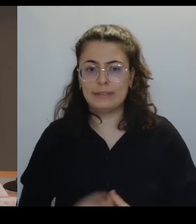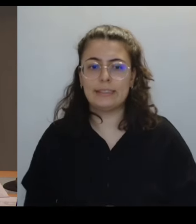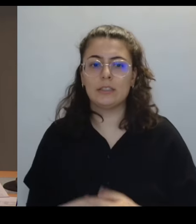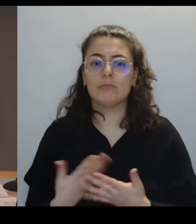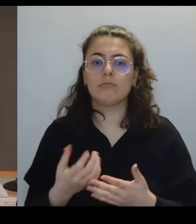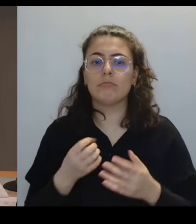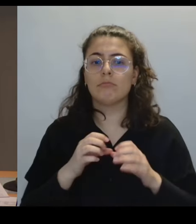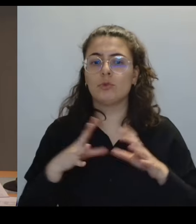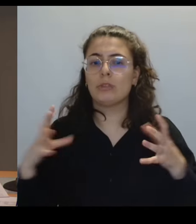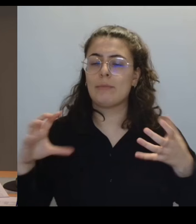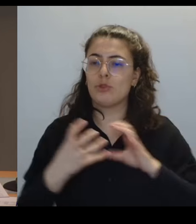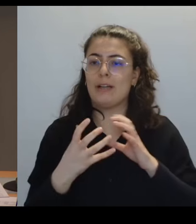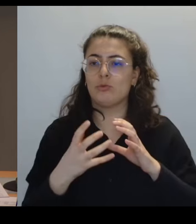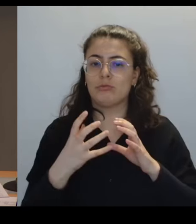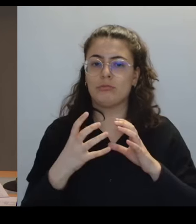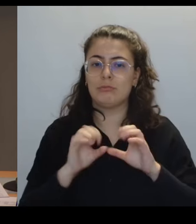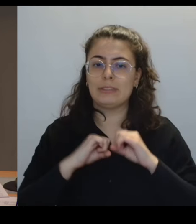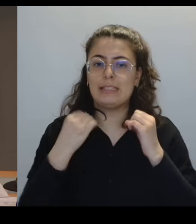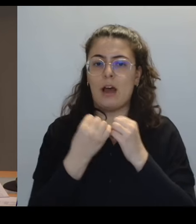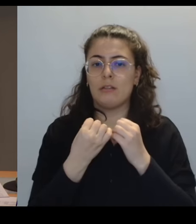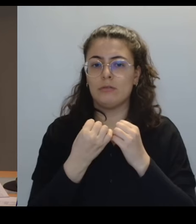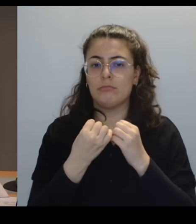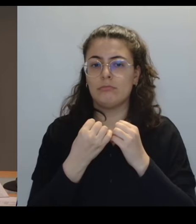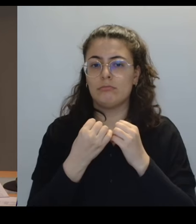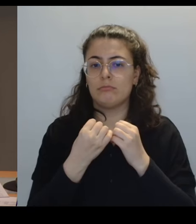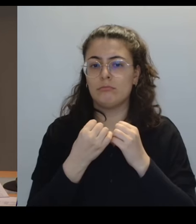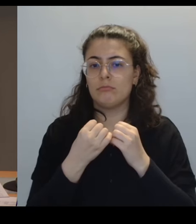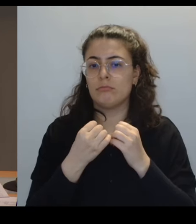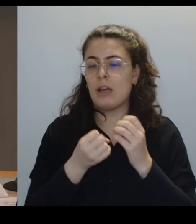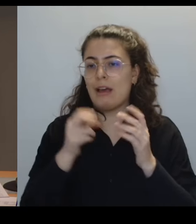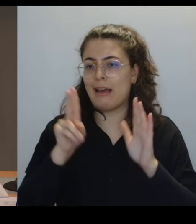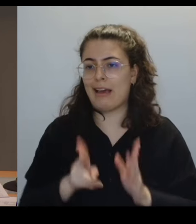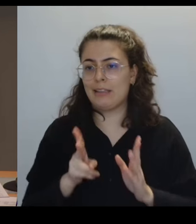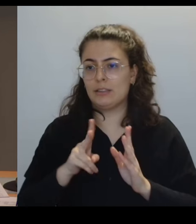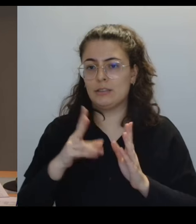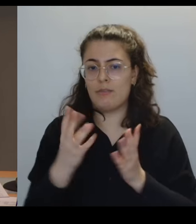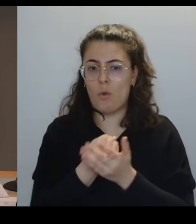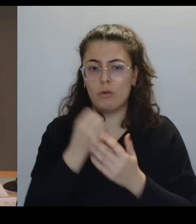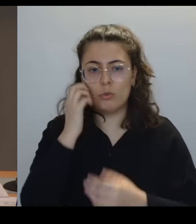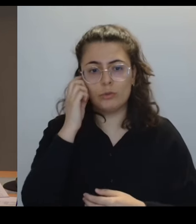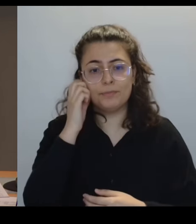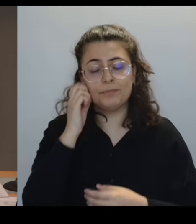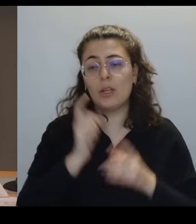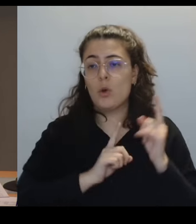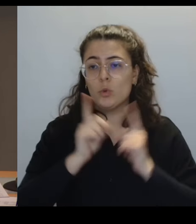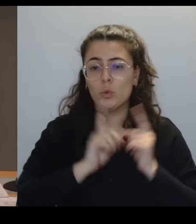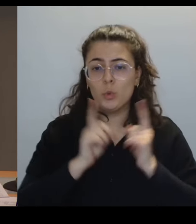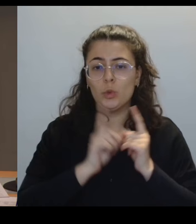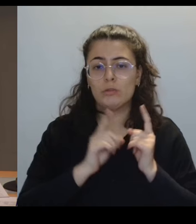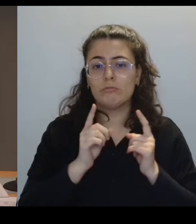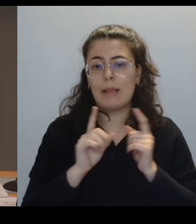Die Fraktion Bündnis 90/ Die Grünen und die Fraktion Die Linke beantragen die Überweisung der Verordnung über die angemessene Verzinsung des